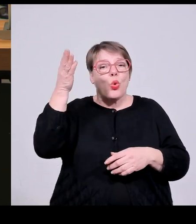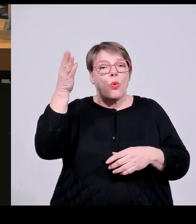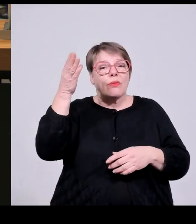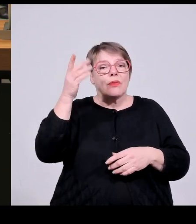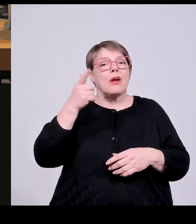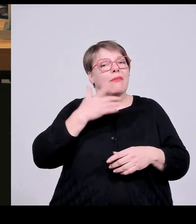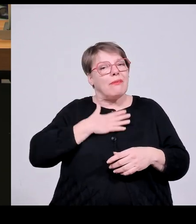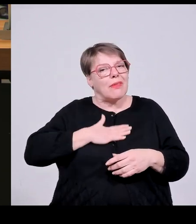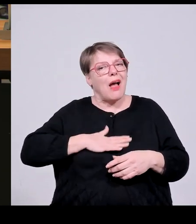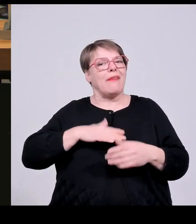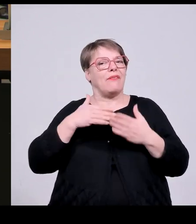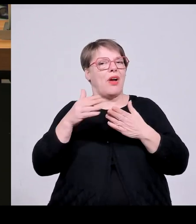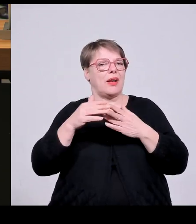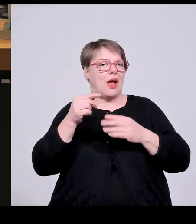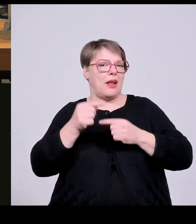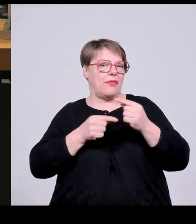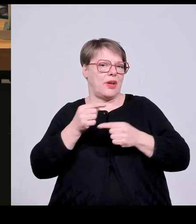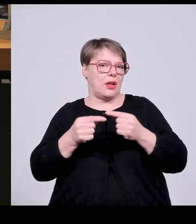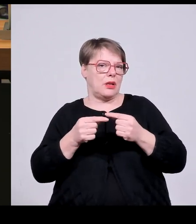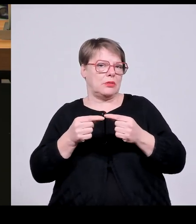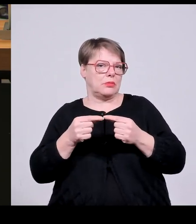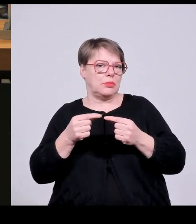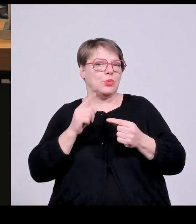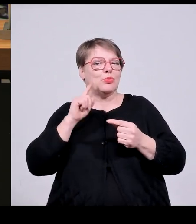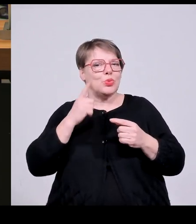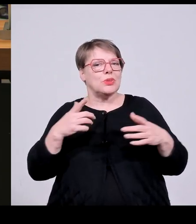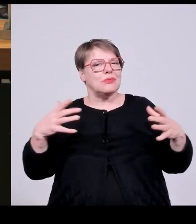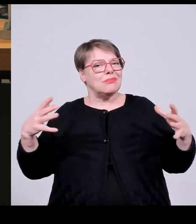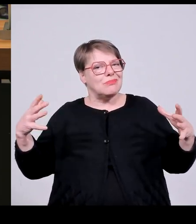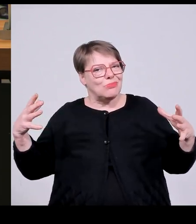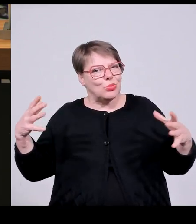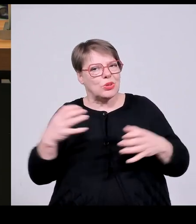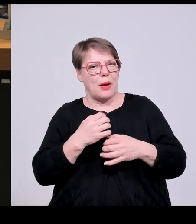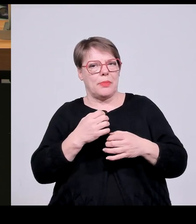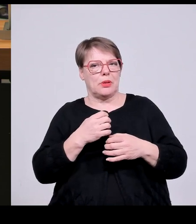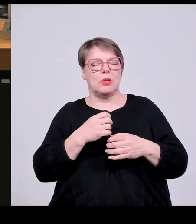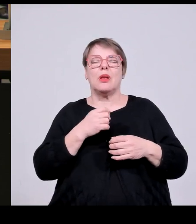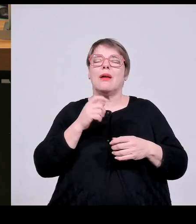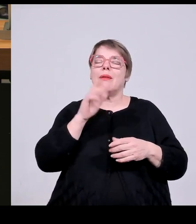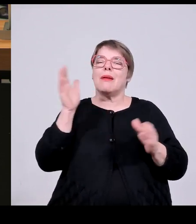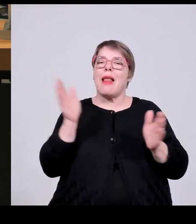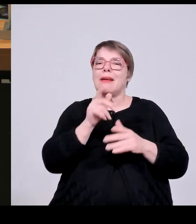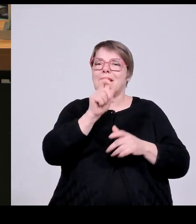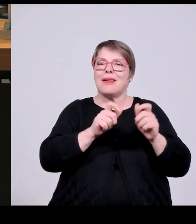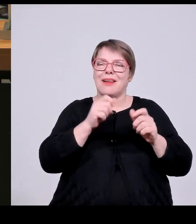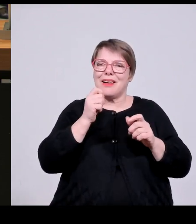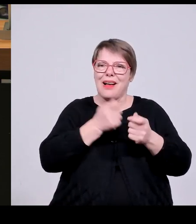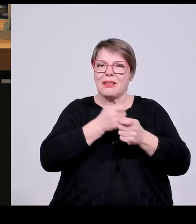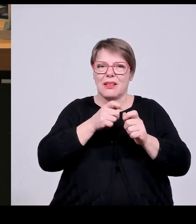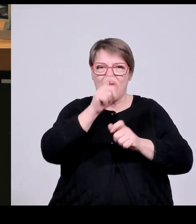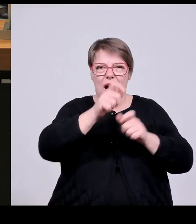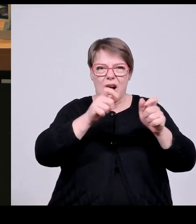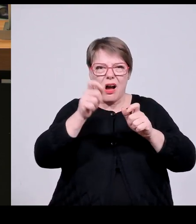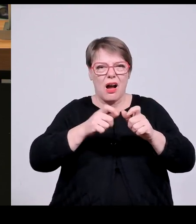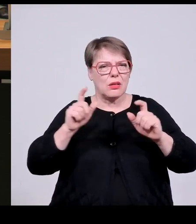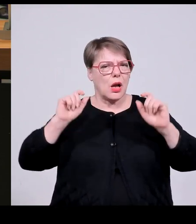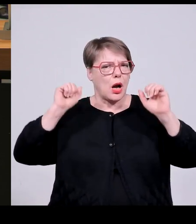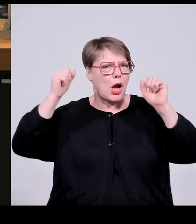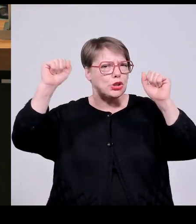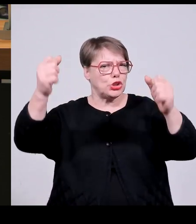Interessenabwägung vorzunehmen. Und ist wichtig beispielsweise, dass die Kleingärten sich stärker für die Nachbarschaften öffnen, beispielsweise, in dem auch